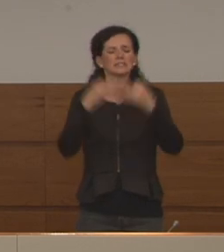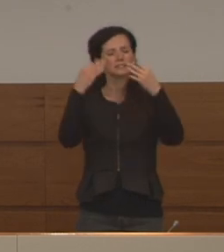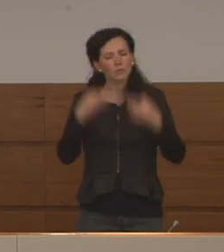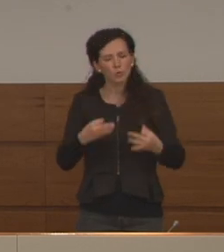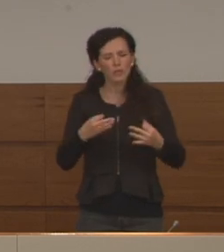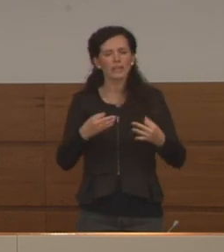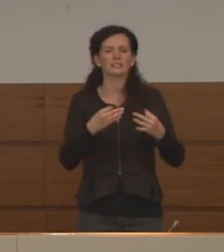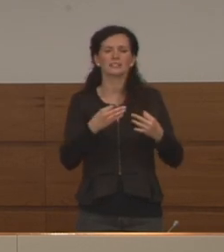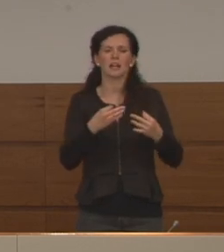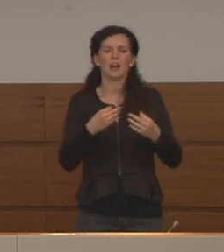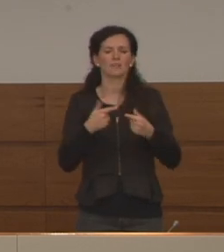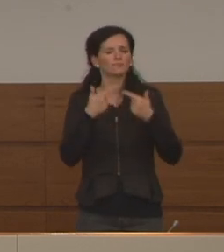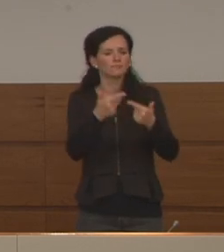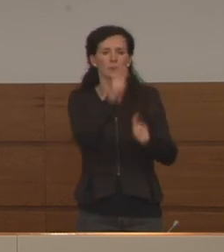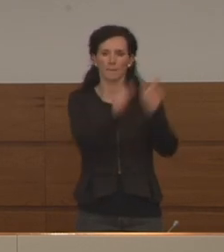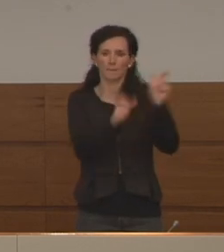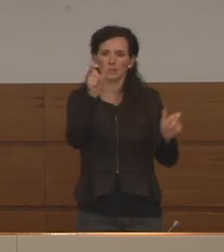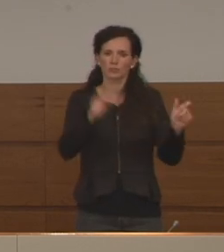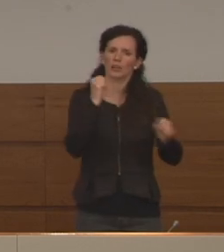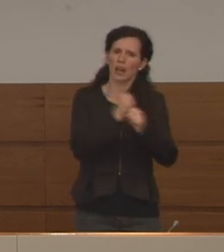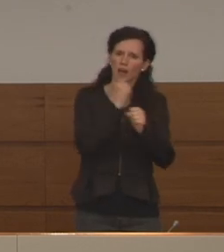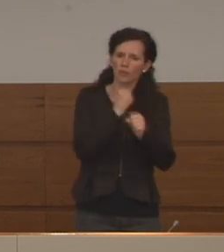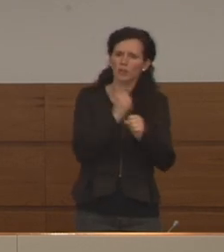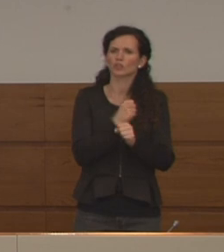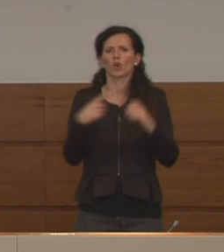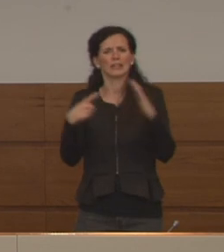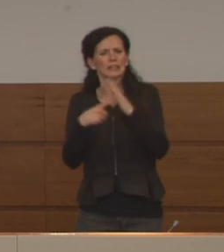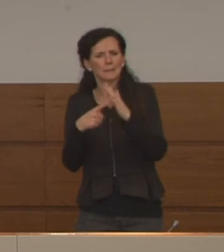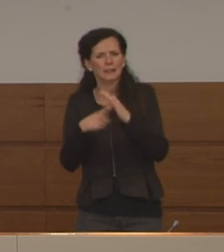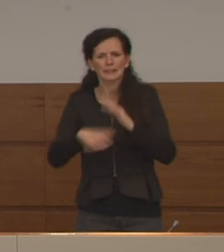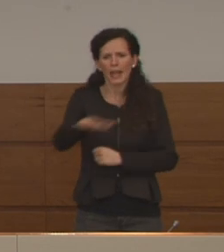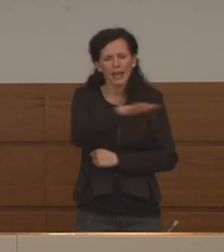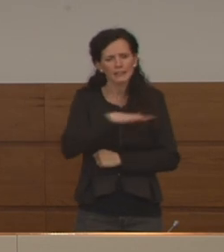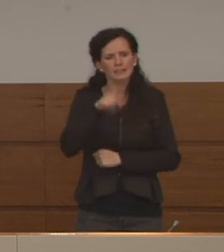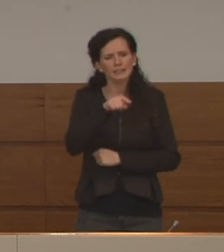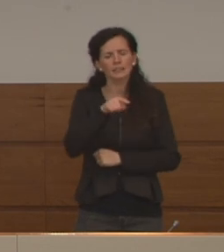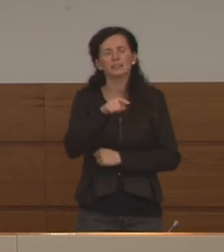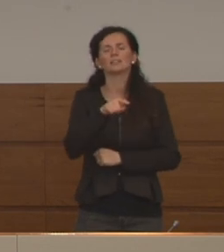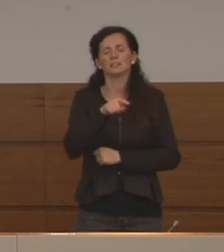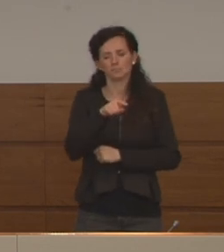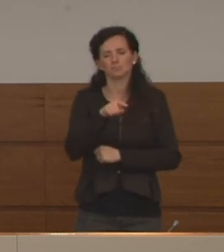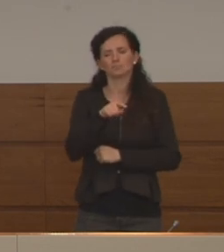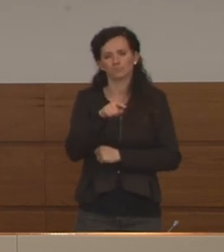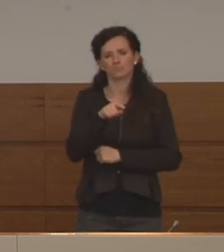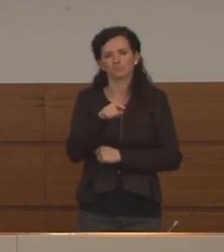tutti quelli che svolgono attività devono prevedere una valutazione